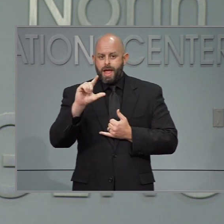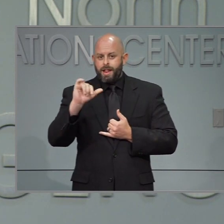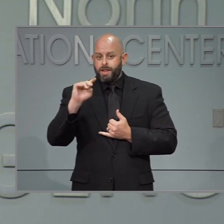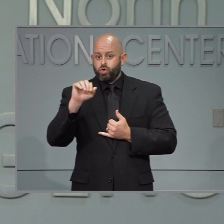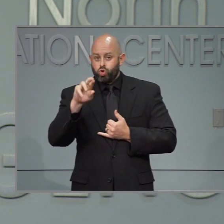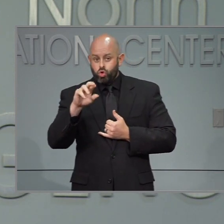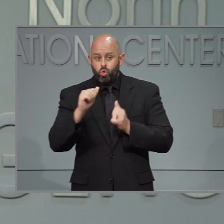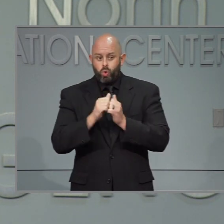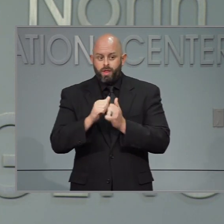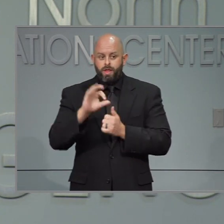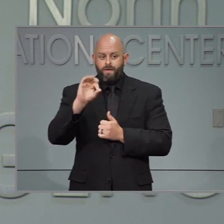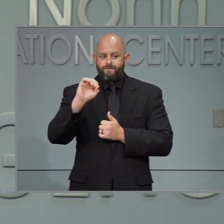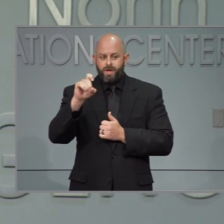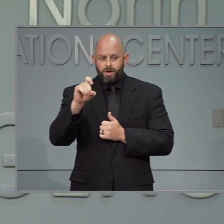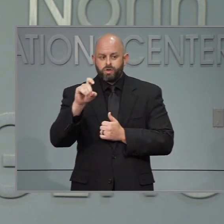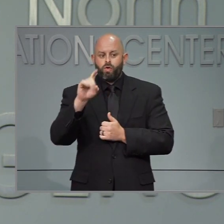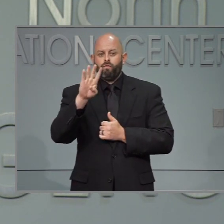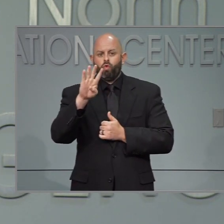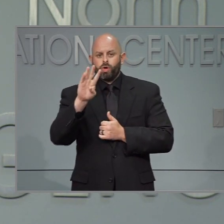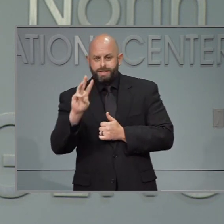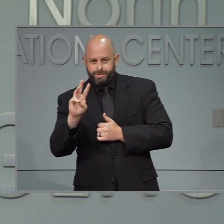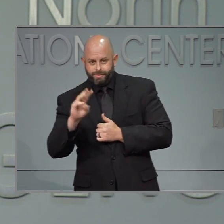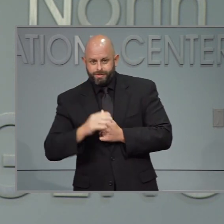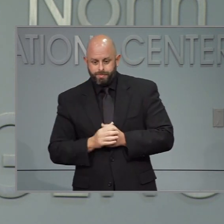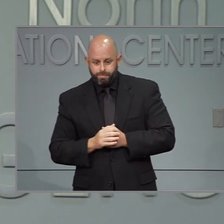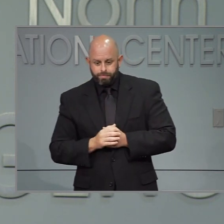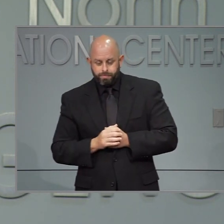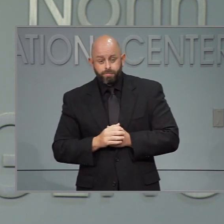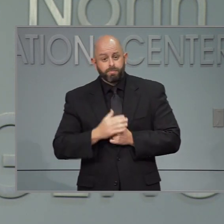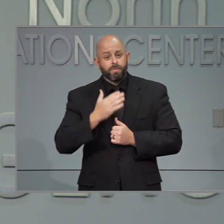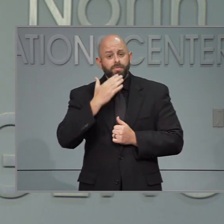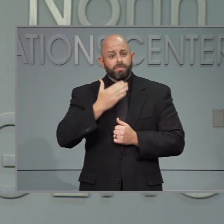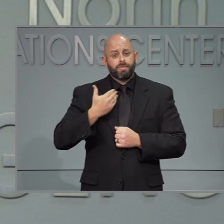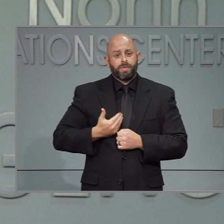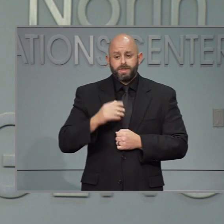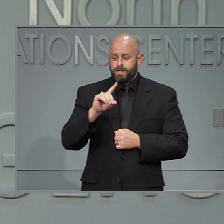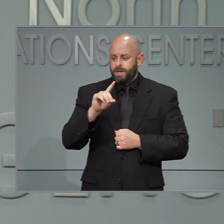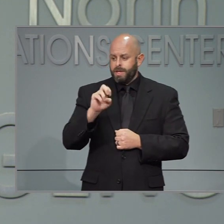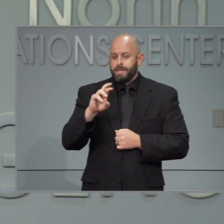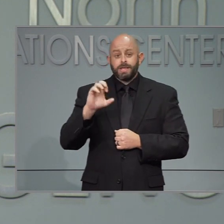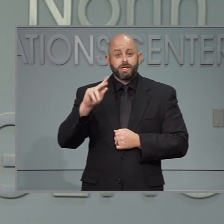Es en en estrechamente de fax, cuarenta y seis.